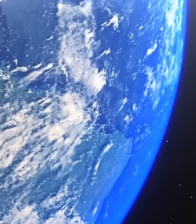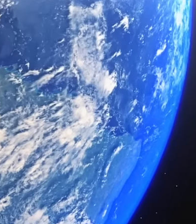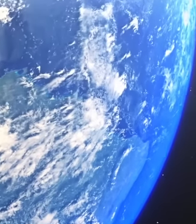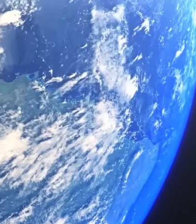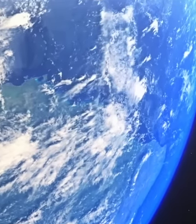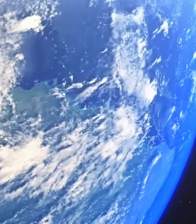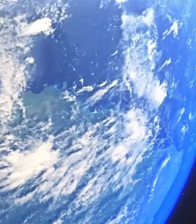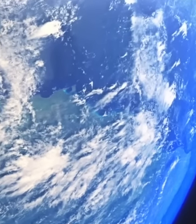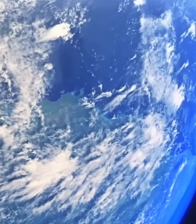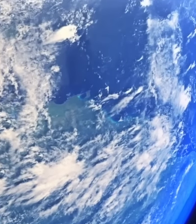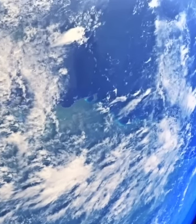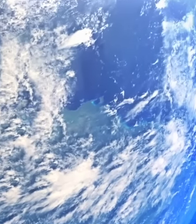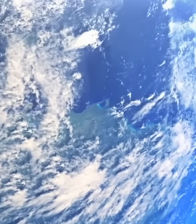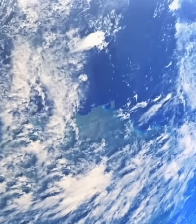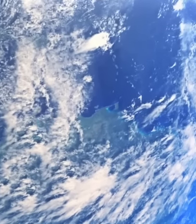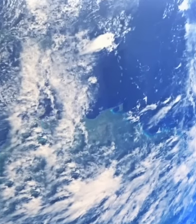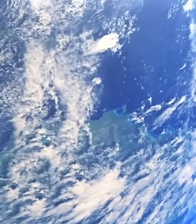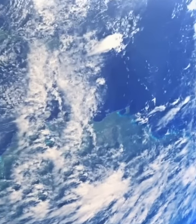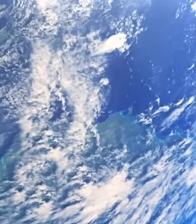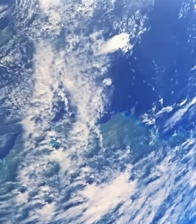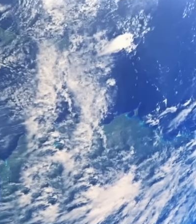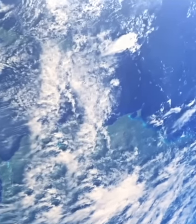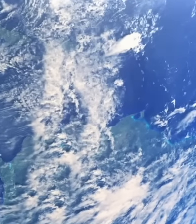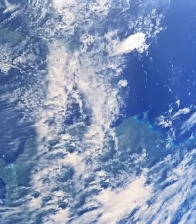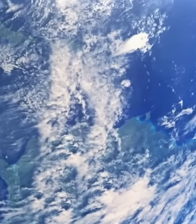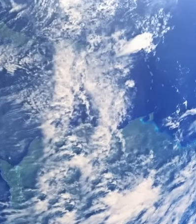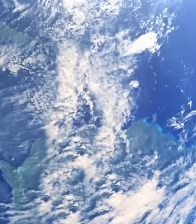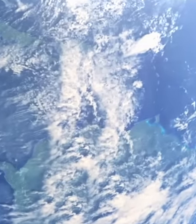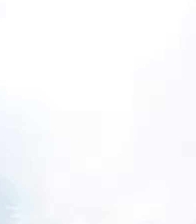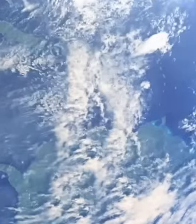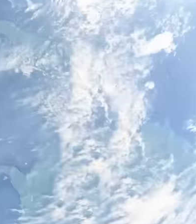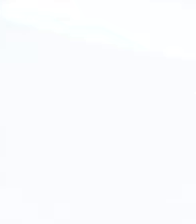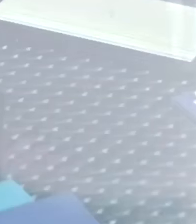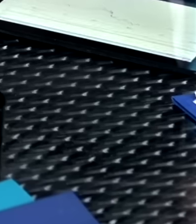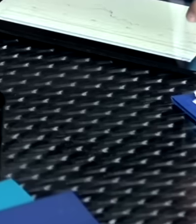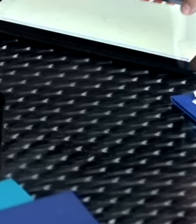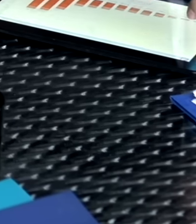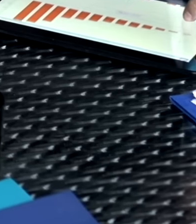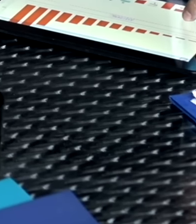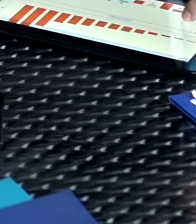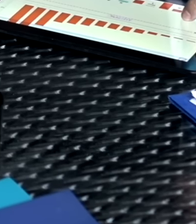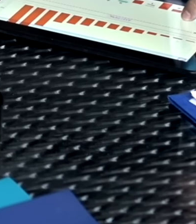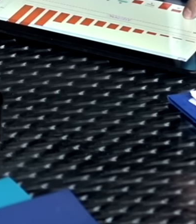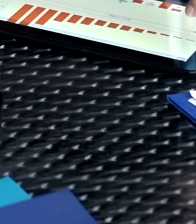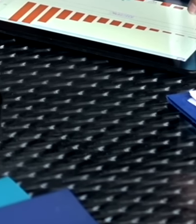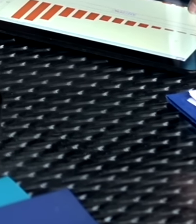global. Lo que antes parecía una tendencia tímida, hoy es una realidad contundente. Grandes capitales